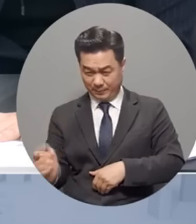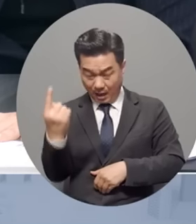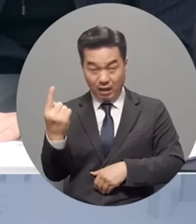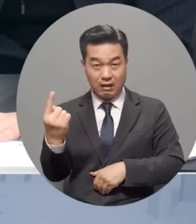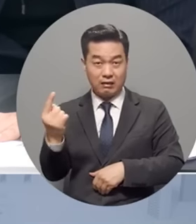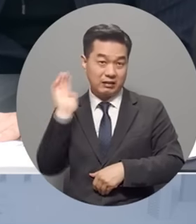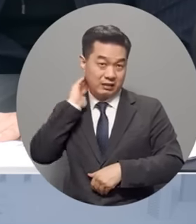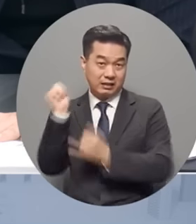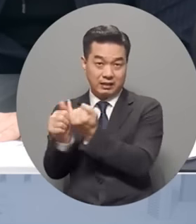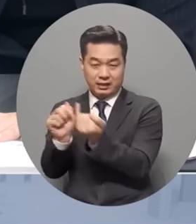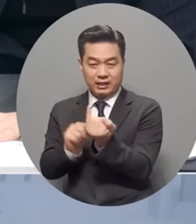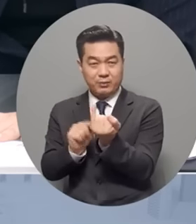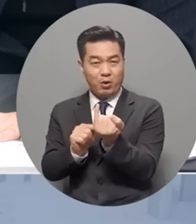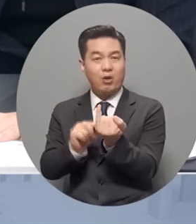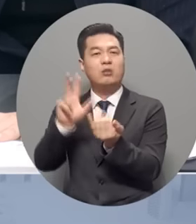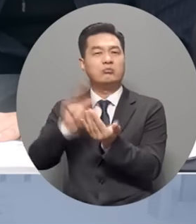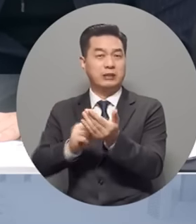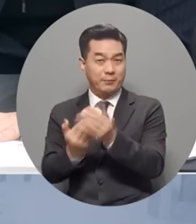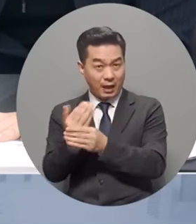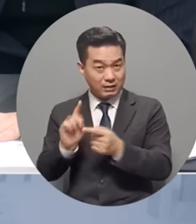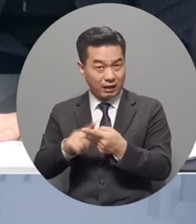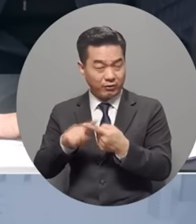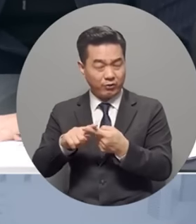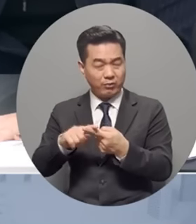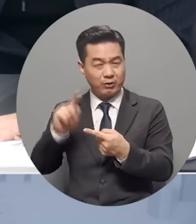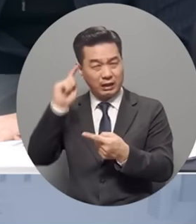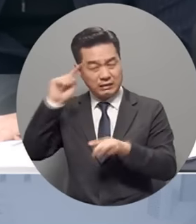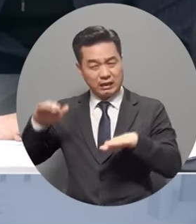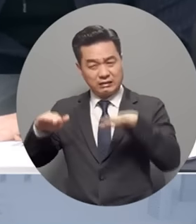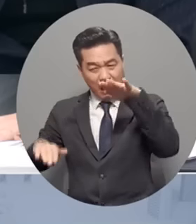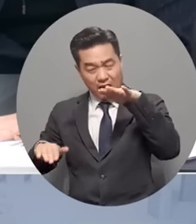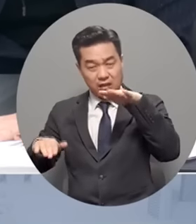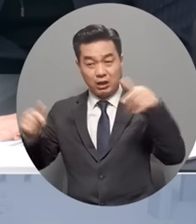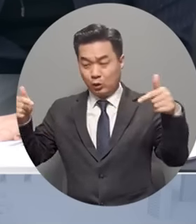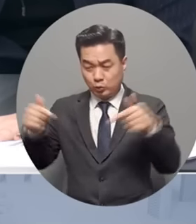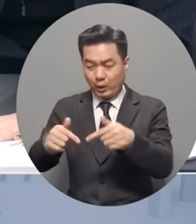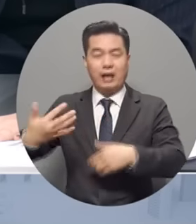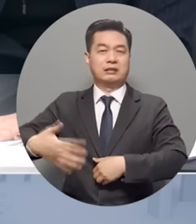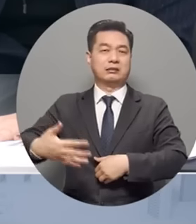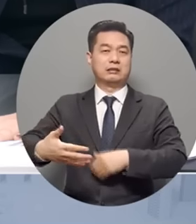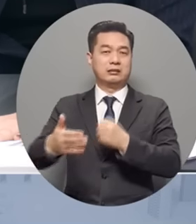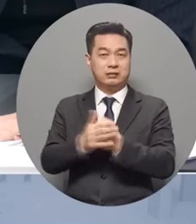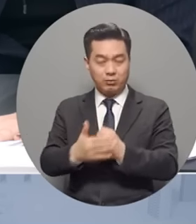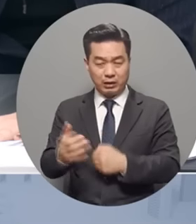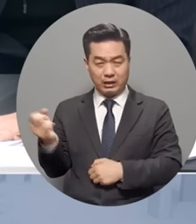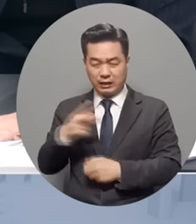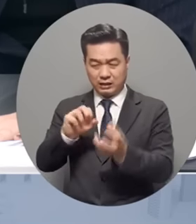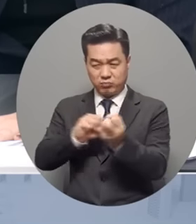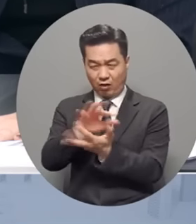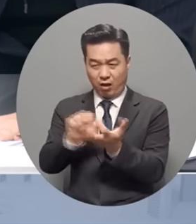다만 갈등의 진원지라고 할 김건희 여사 리스크 이거를 놓고는 이견이 아직 좁혀진 게 없습니다.